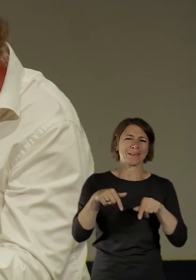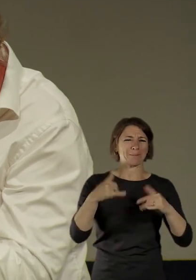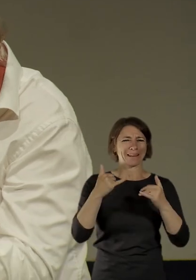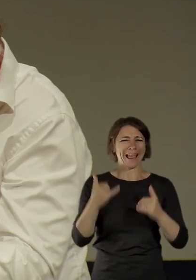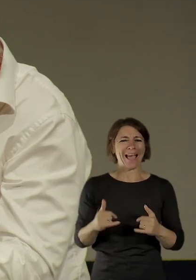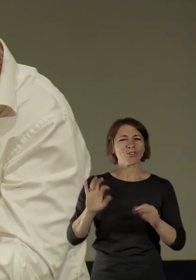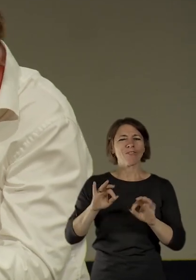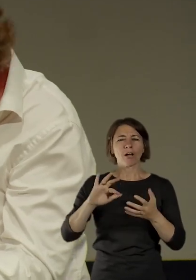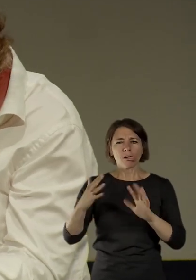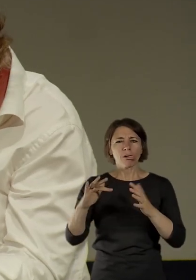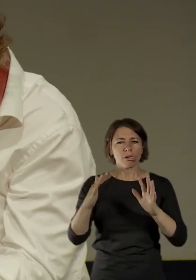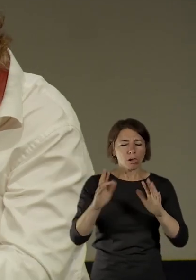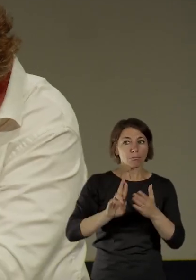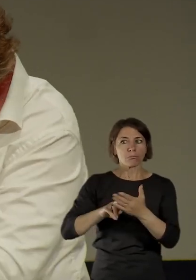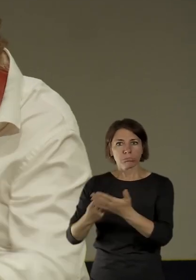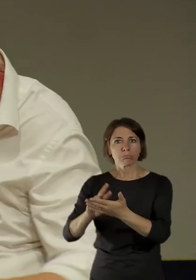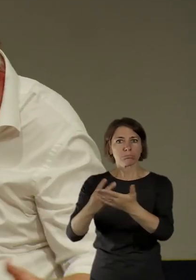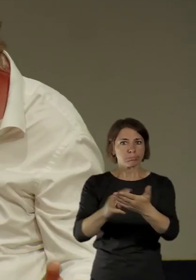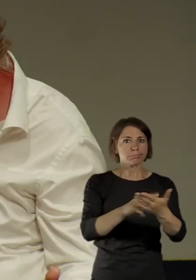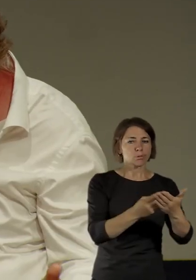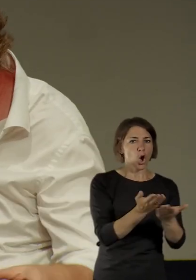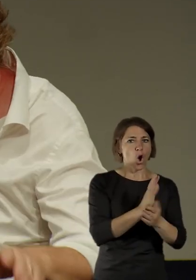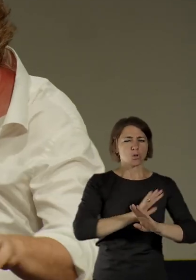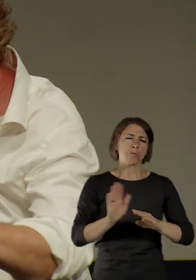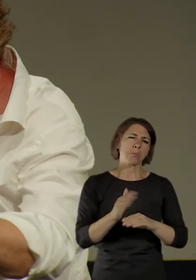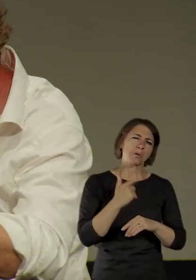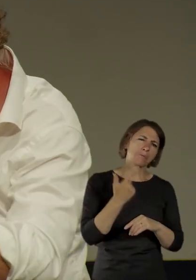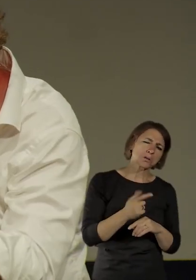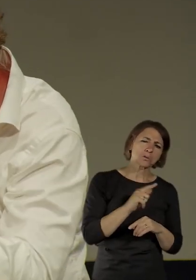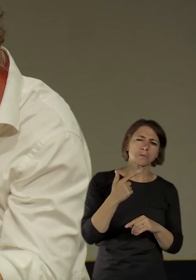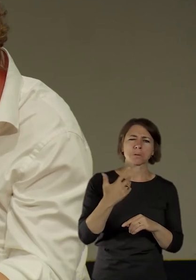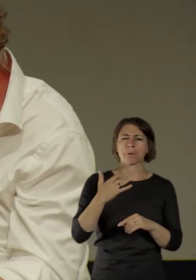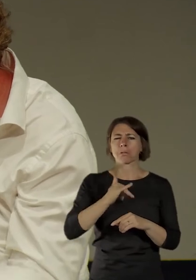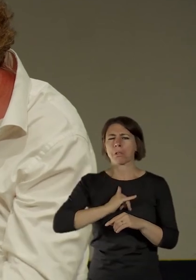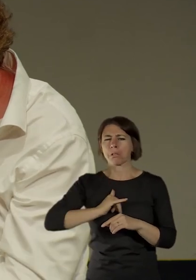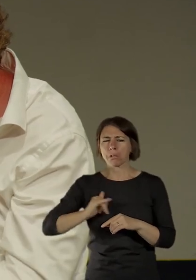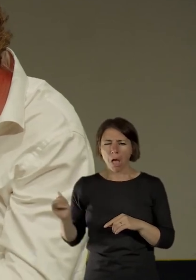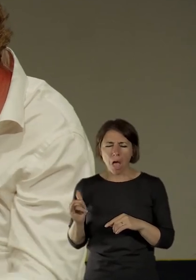Tak jiných moc nástrojů než propojení těmi VRTkami s těma dalšími městy prostě nemáme.